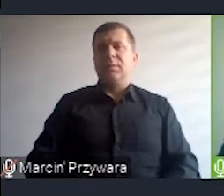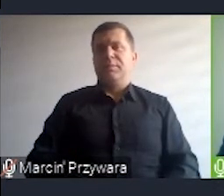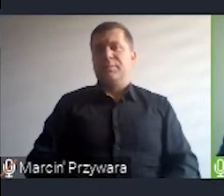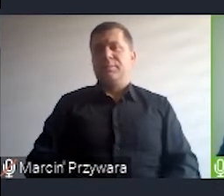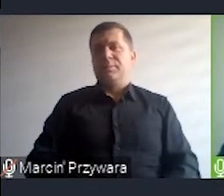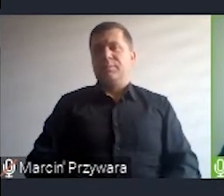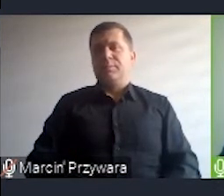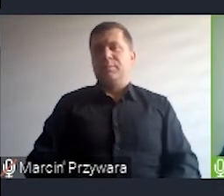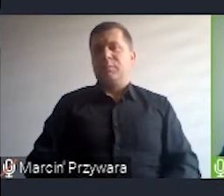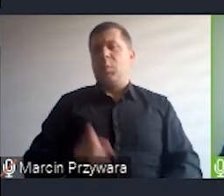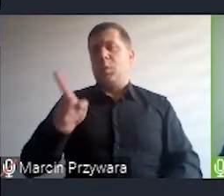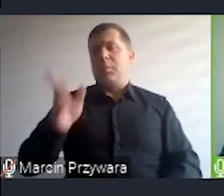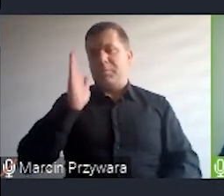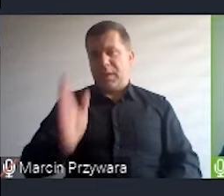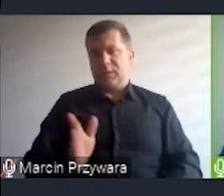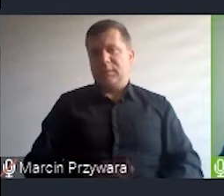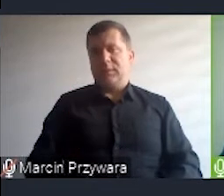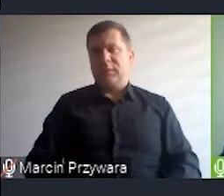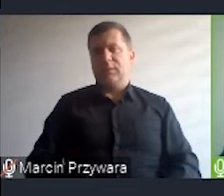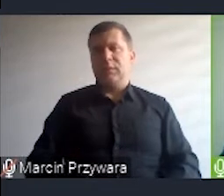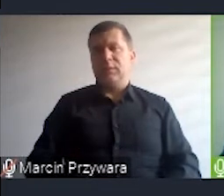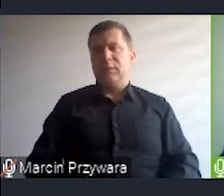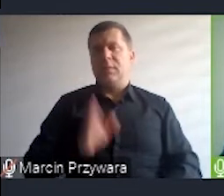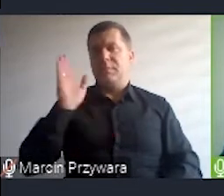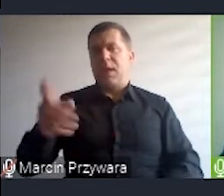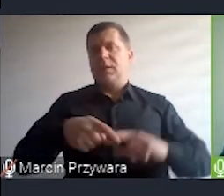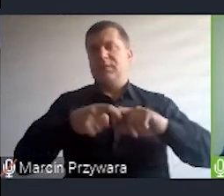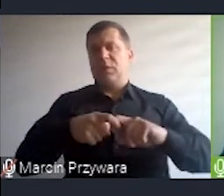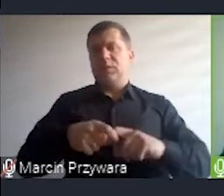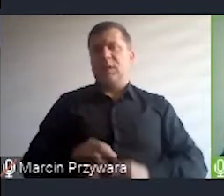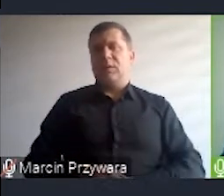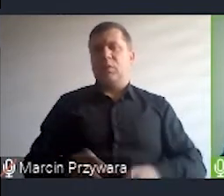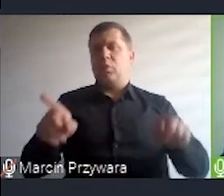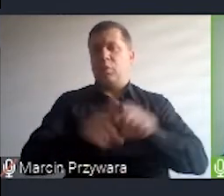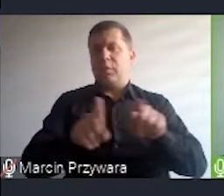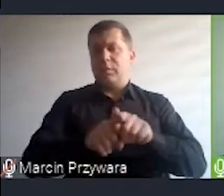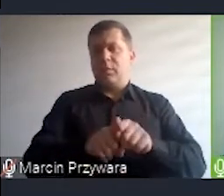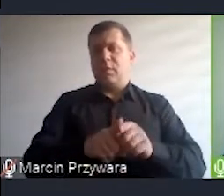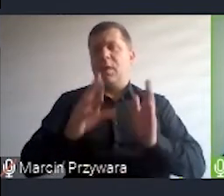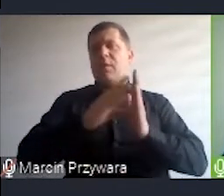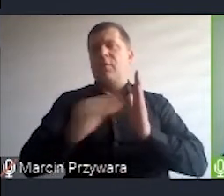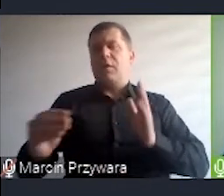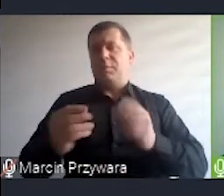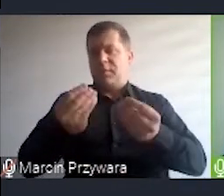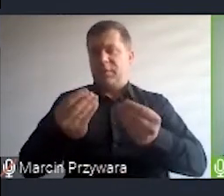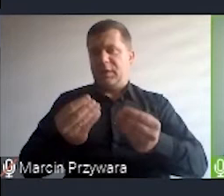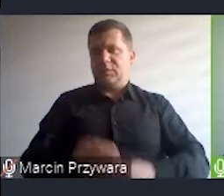Ono będzie związane również z formą finansowania.